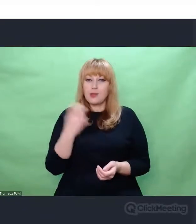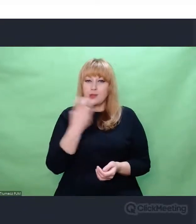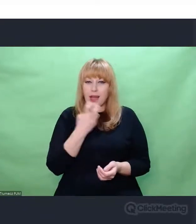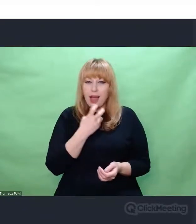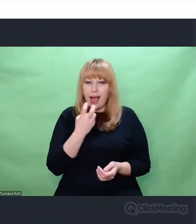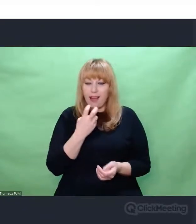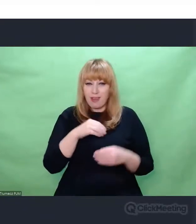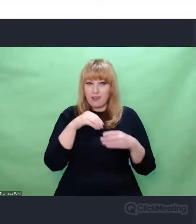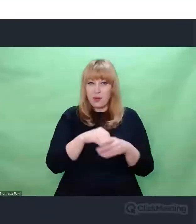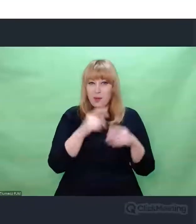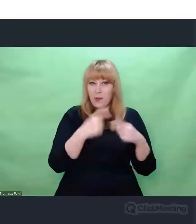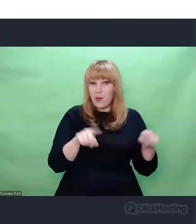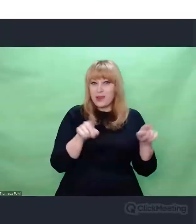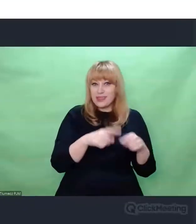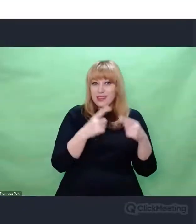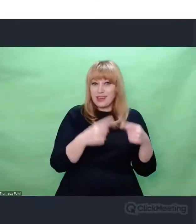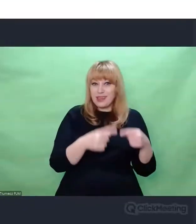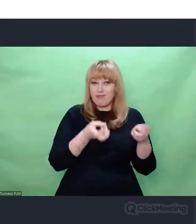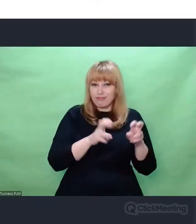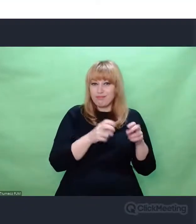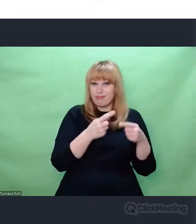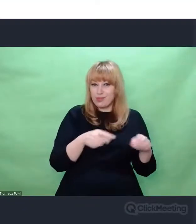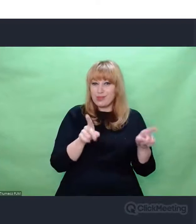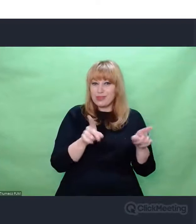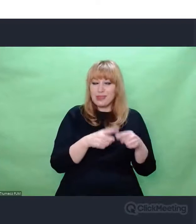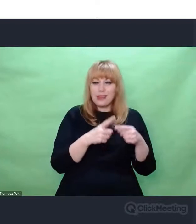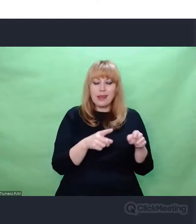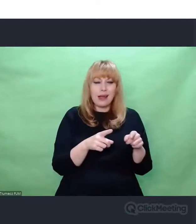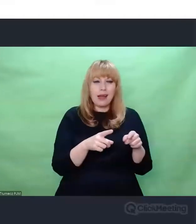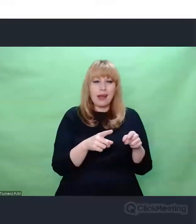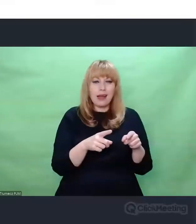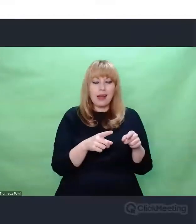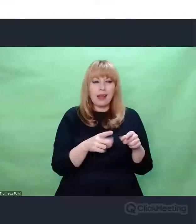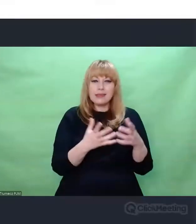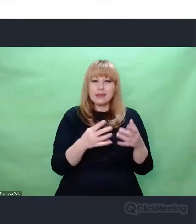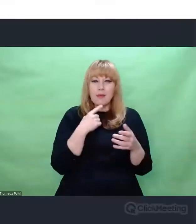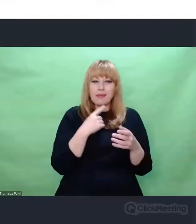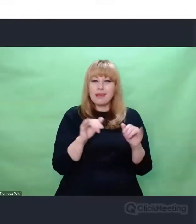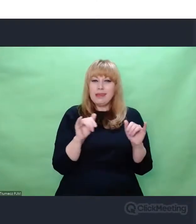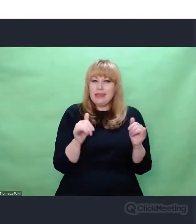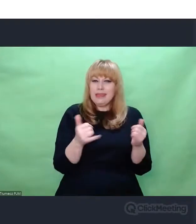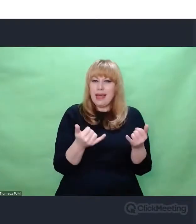rzeczą jest to, w jaki sposób kryptolodzy